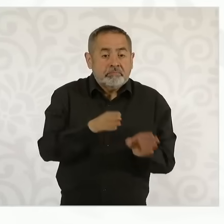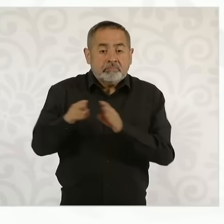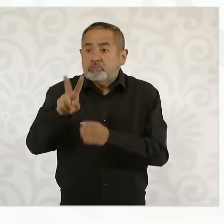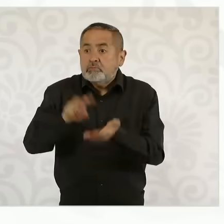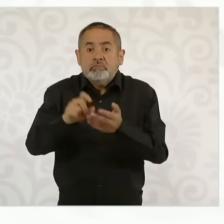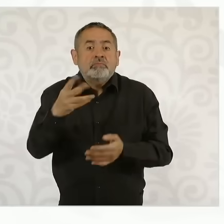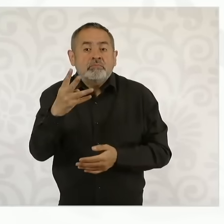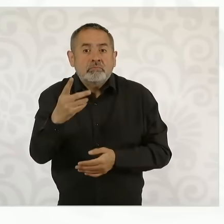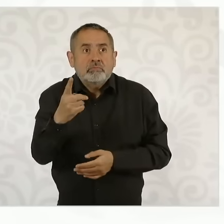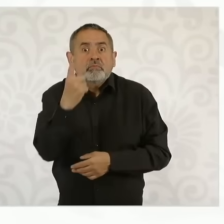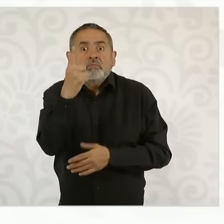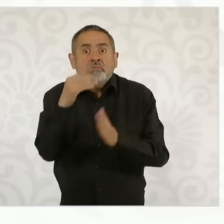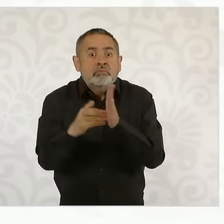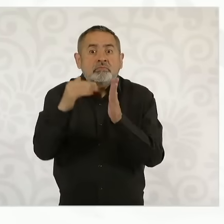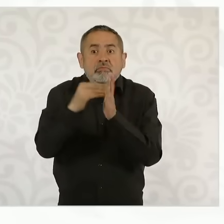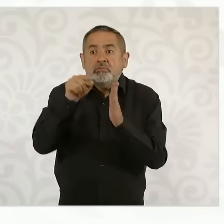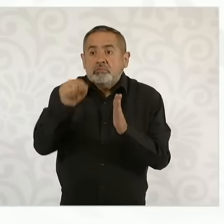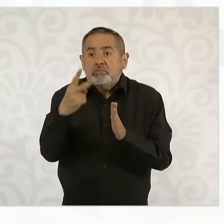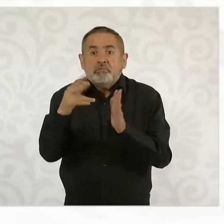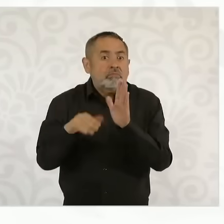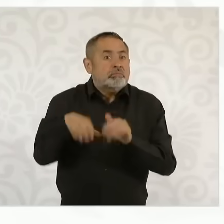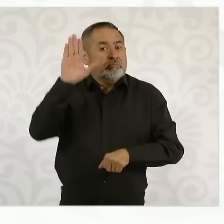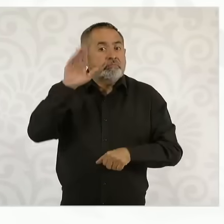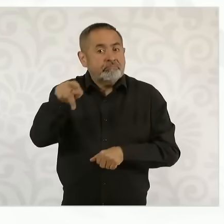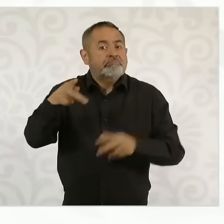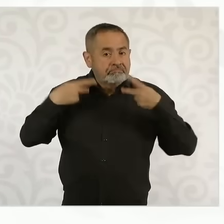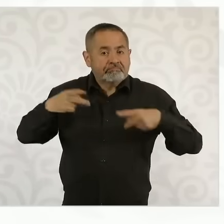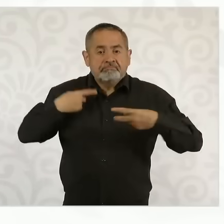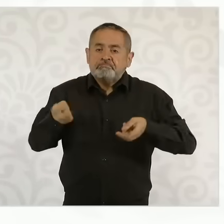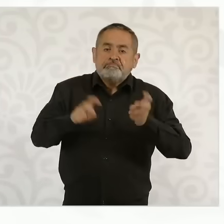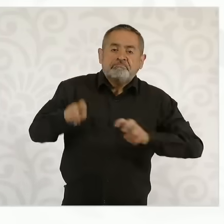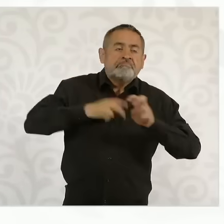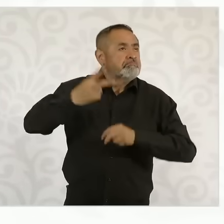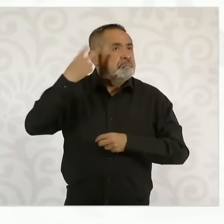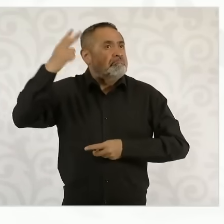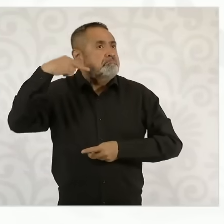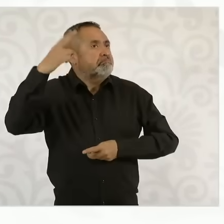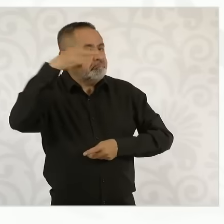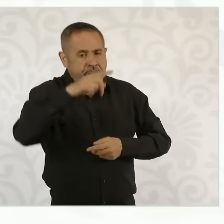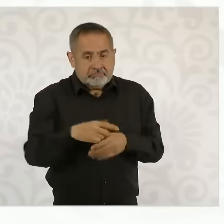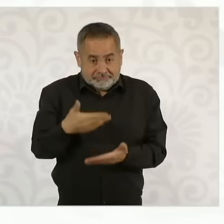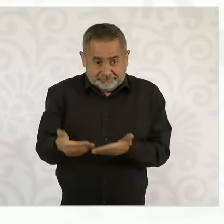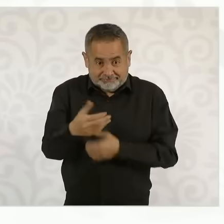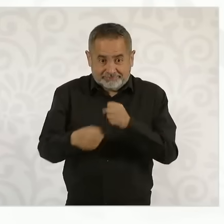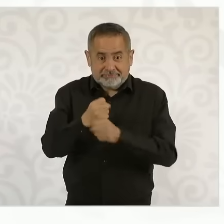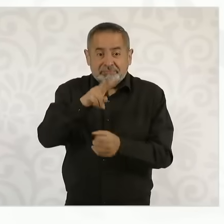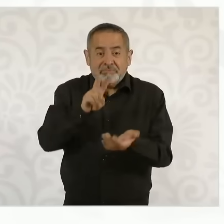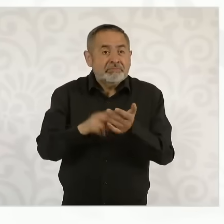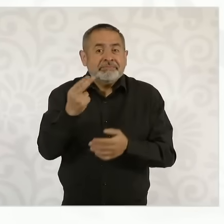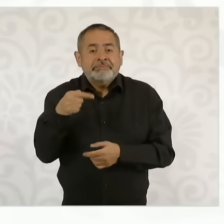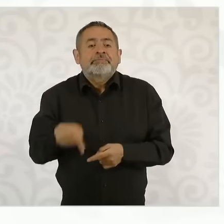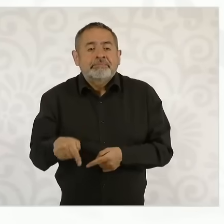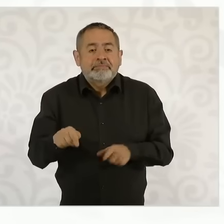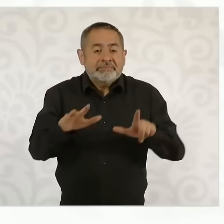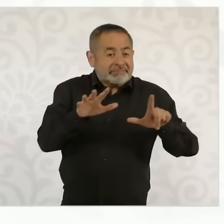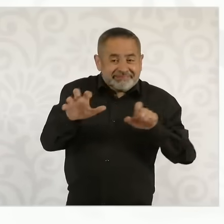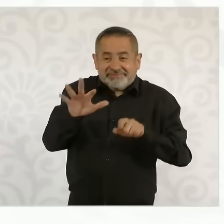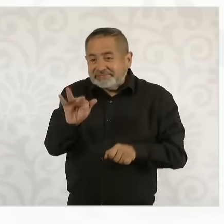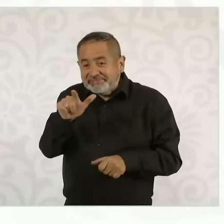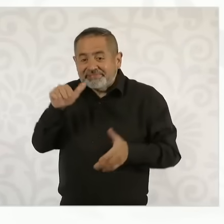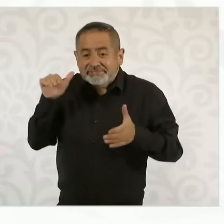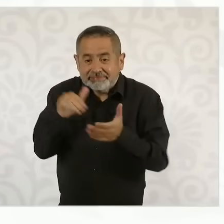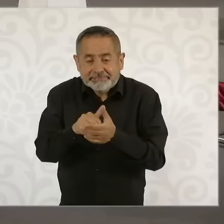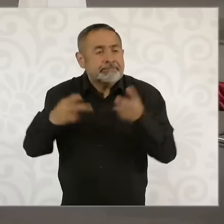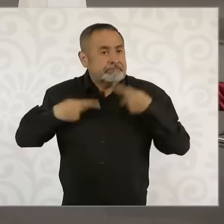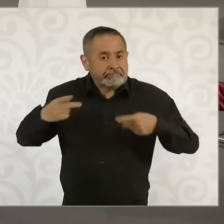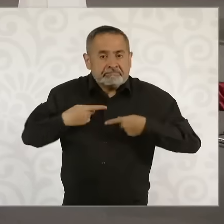1,2 eh pasajeros transportados y en 2025 hasta el momento lleva más de 747,000 pasajeros, esperando